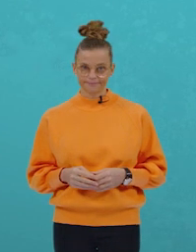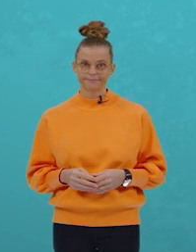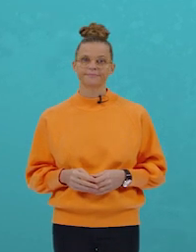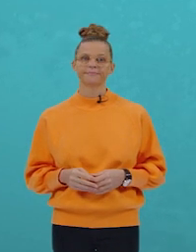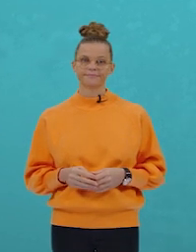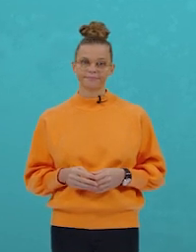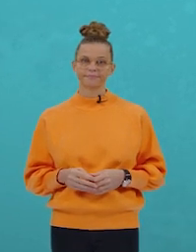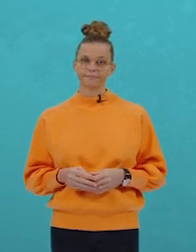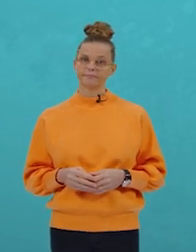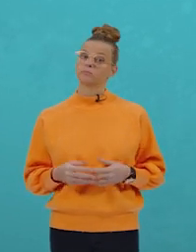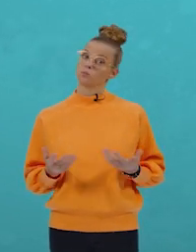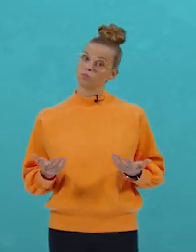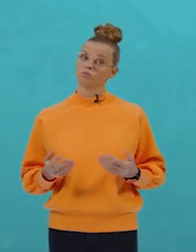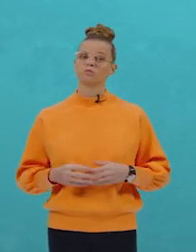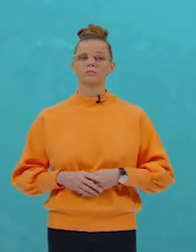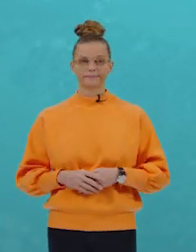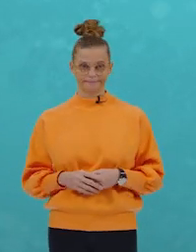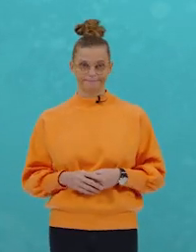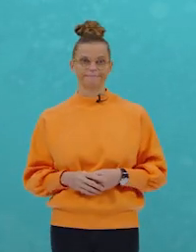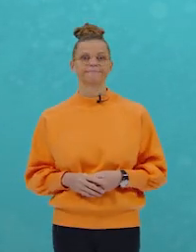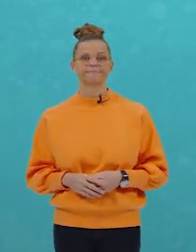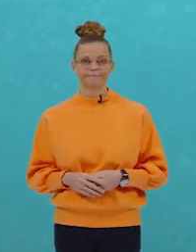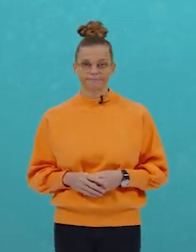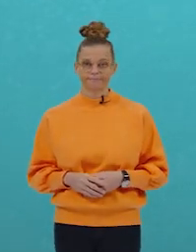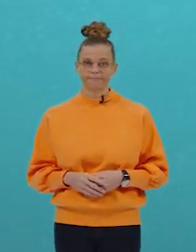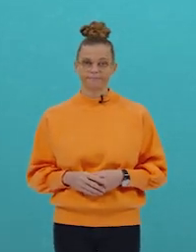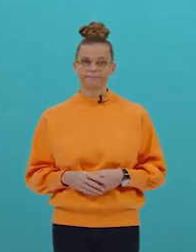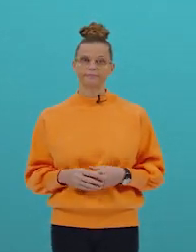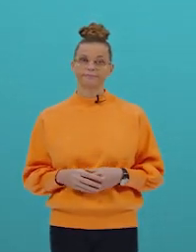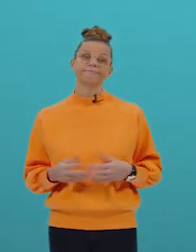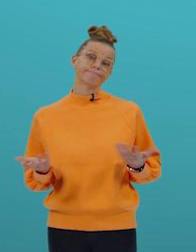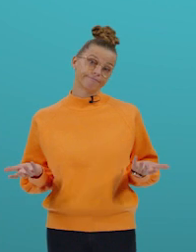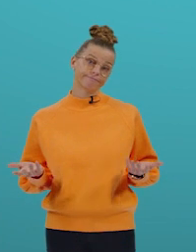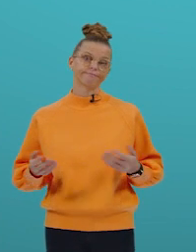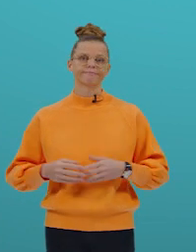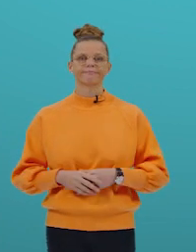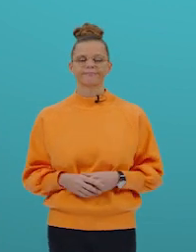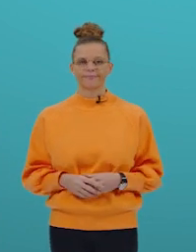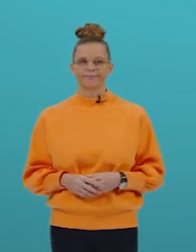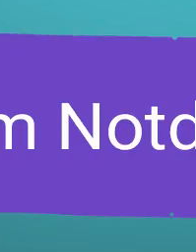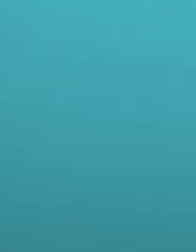ist das Ausstellen von digitalen Nachweisen eine freiwillige Leistung und der Notdienst zur Sicherung der Arzneimittelversorgung gedacht.